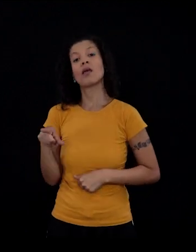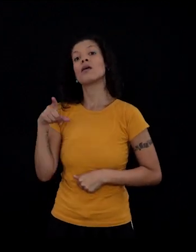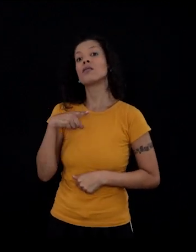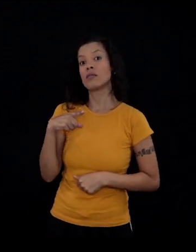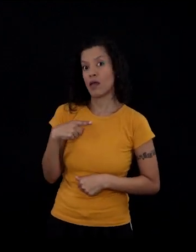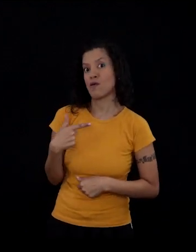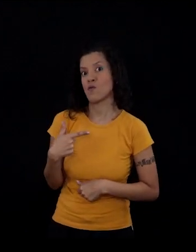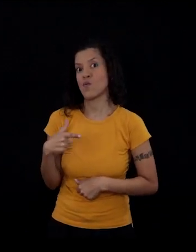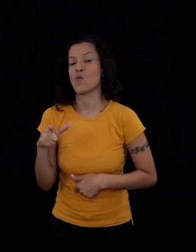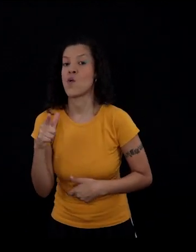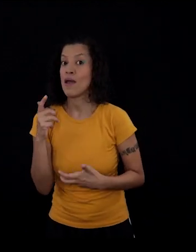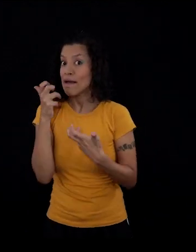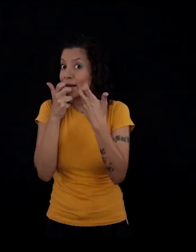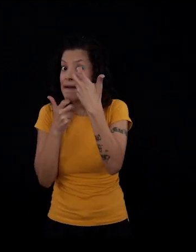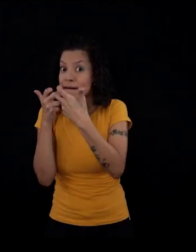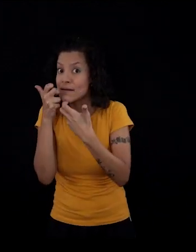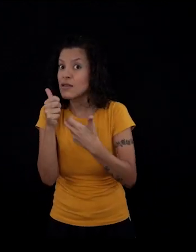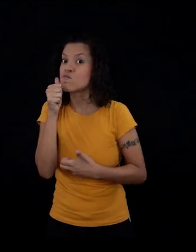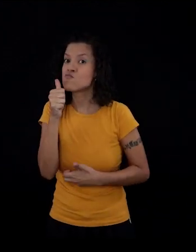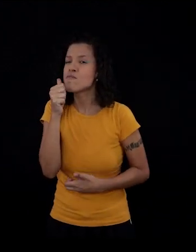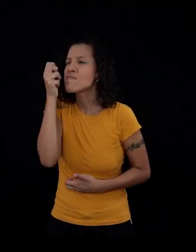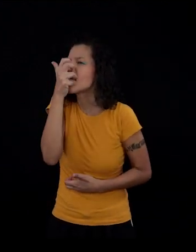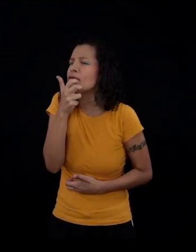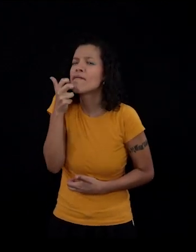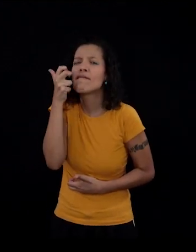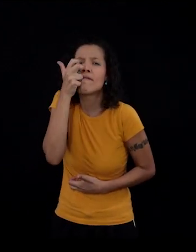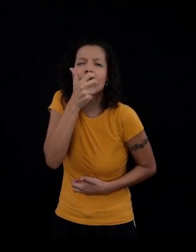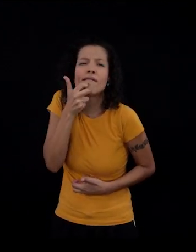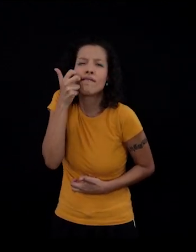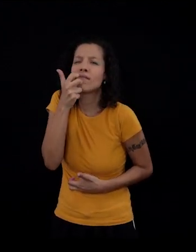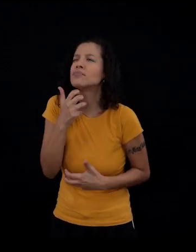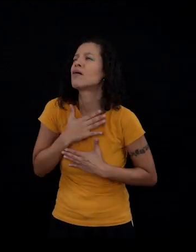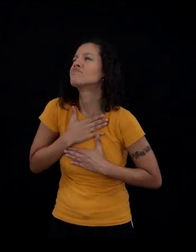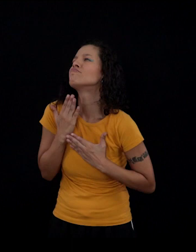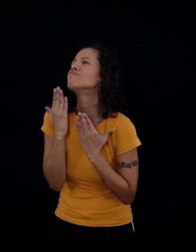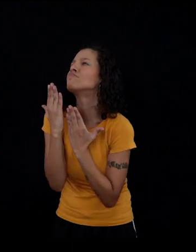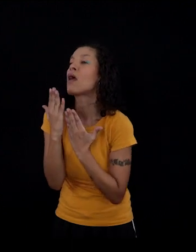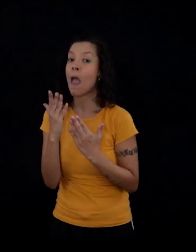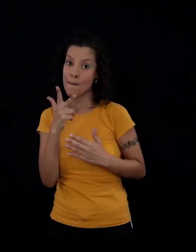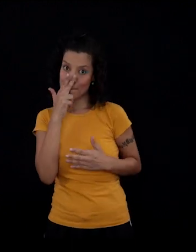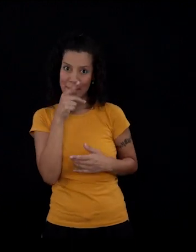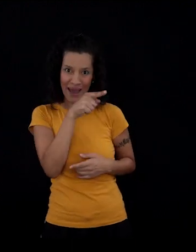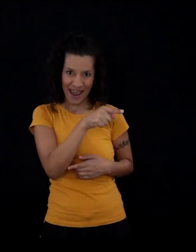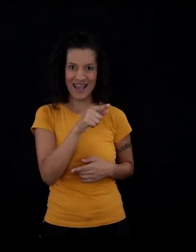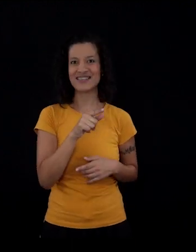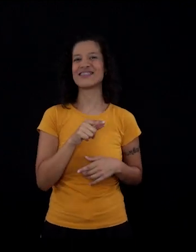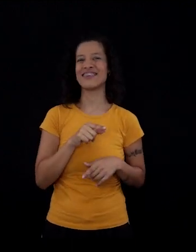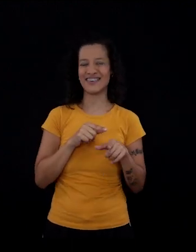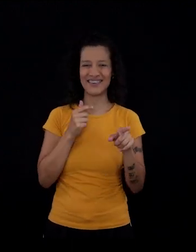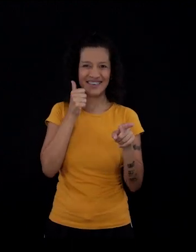tem uma senhora que canta devotamente como se fosse Ângela Maria – aquela coisa dela –